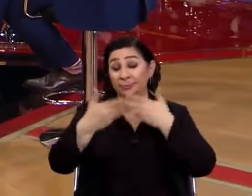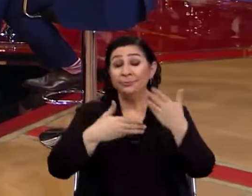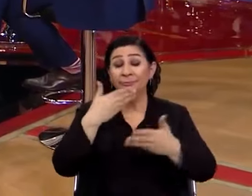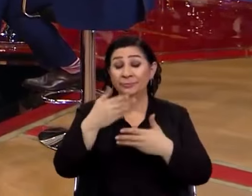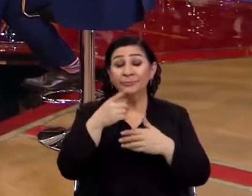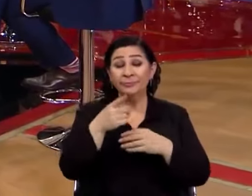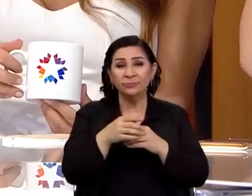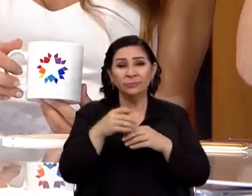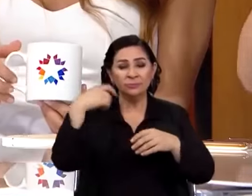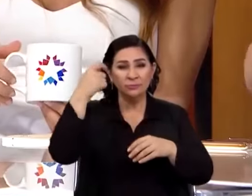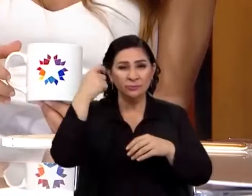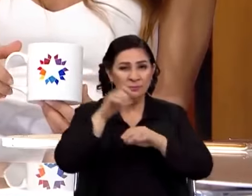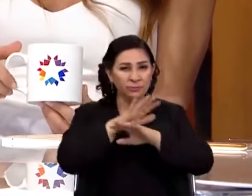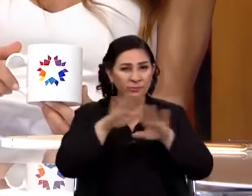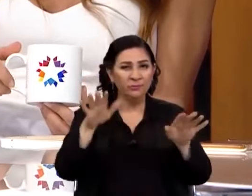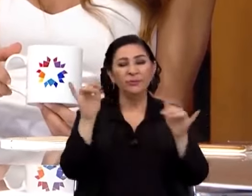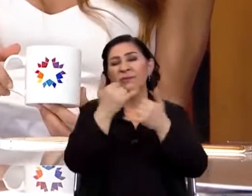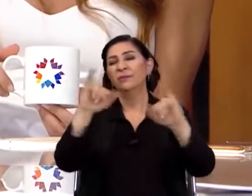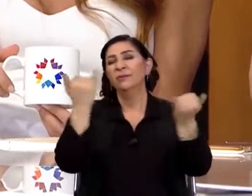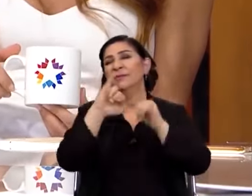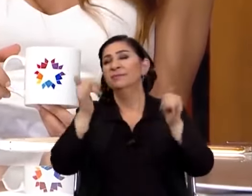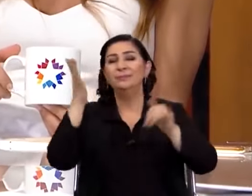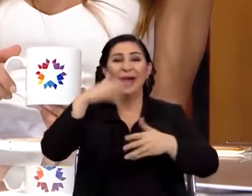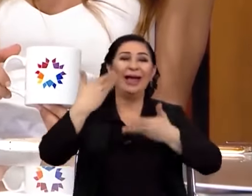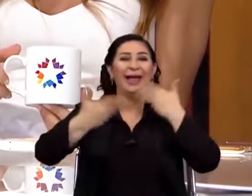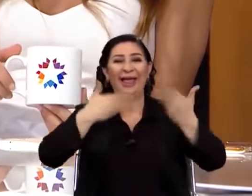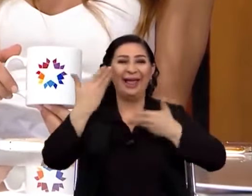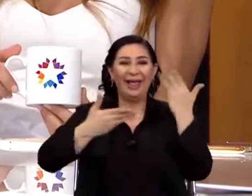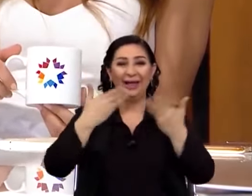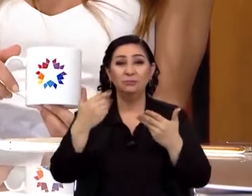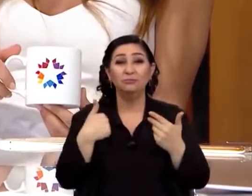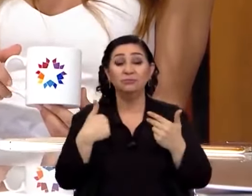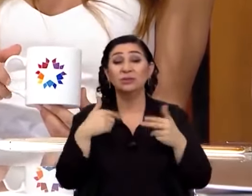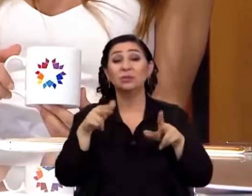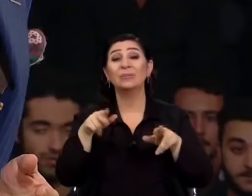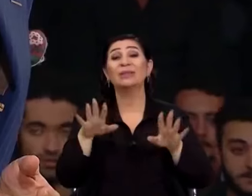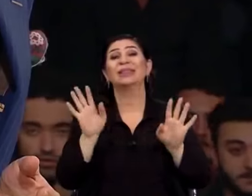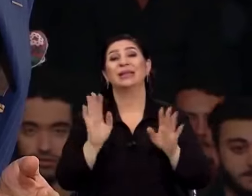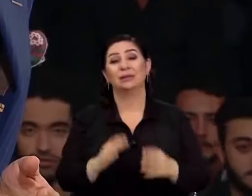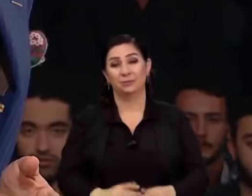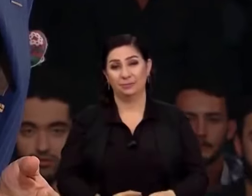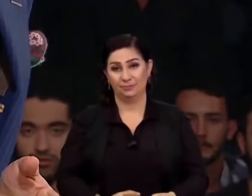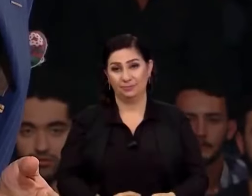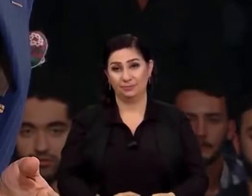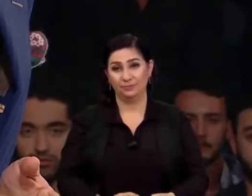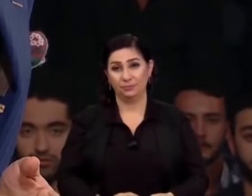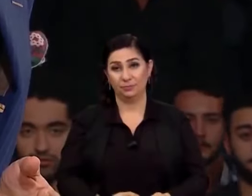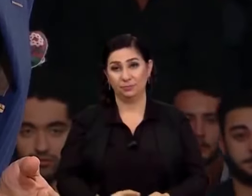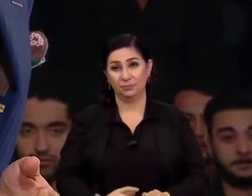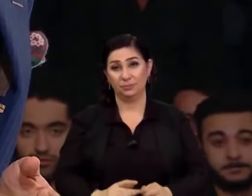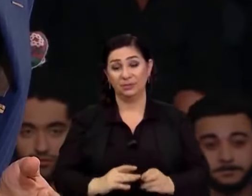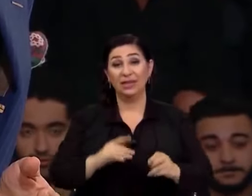sistemleştiren sonra güle oynaya eğlene anlatıyorlar orada ama biz bir biz o kadar eğleniyoruz gibi geliyor sosyal medyadan dolayı da her şey biraz